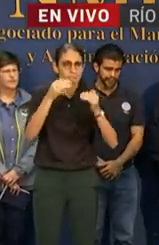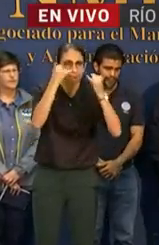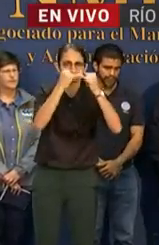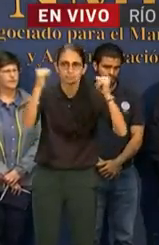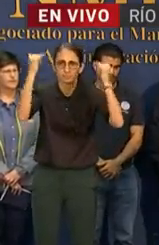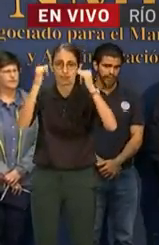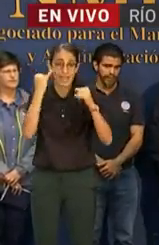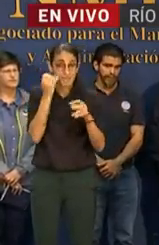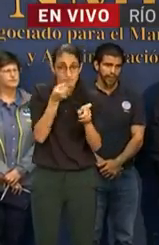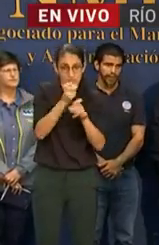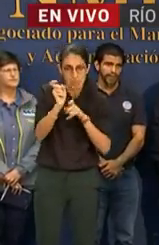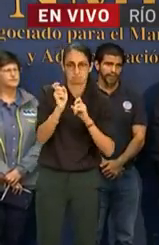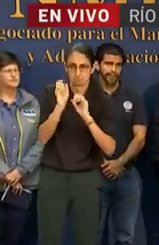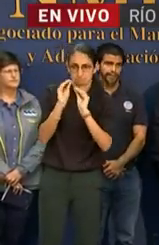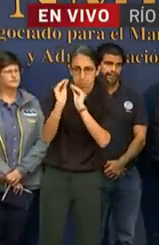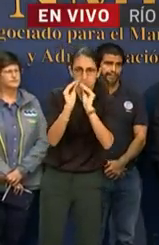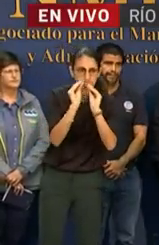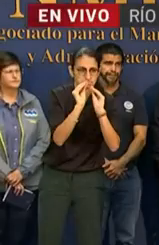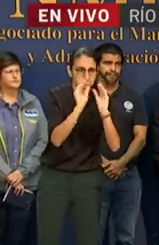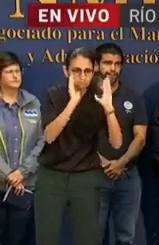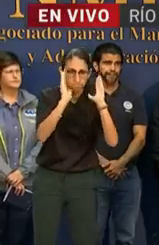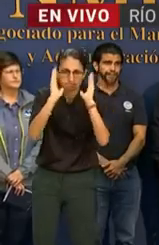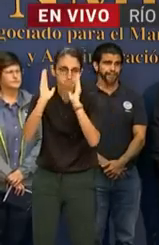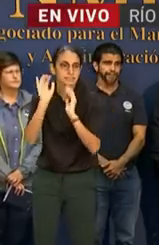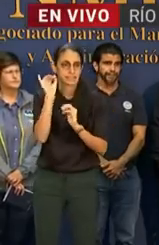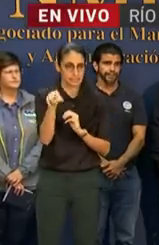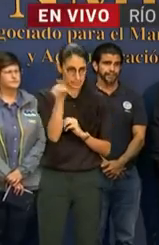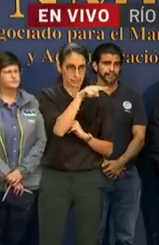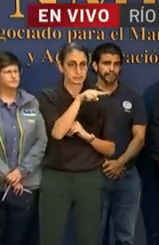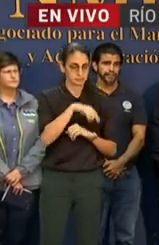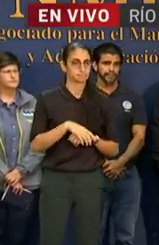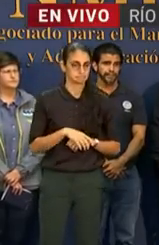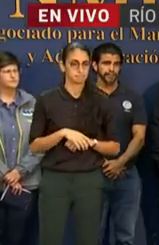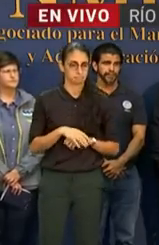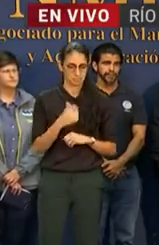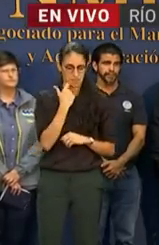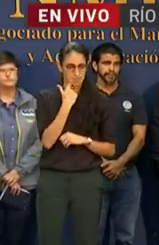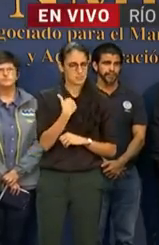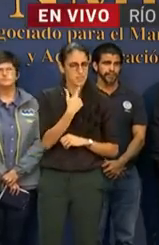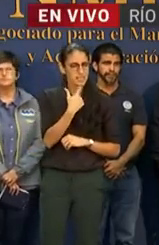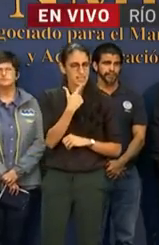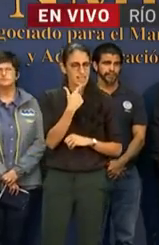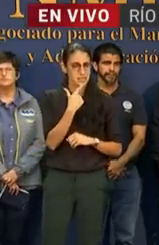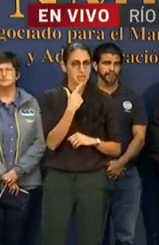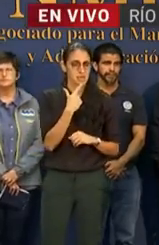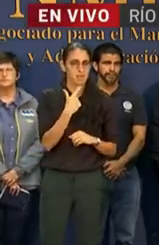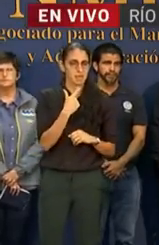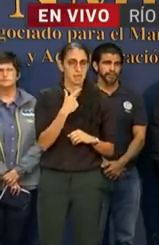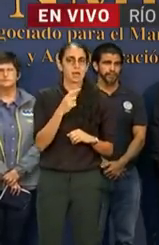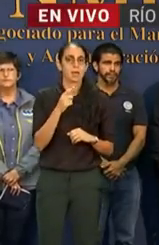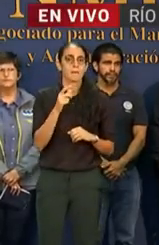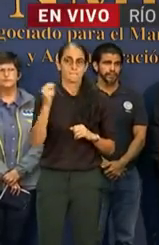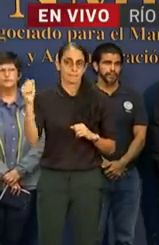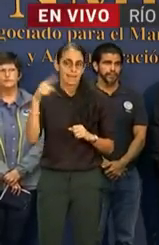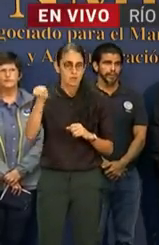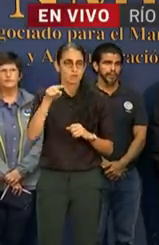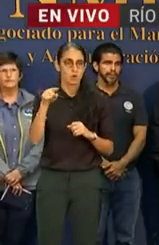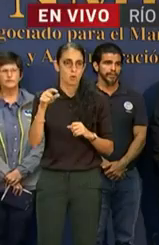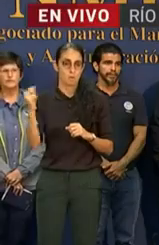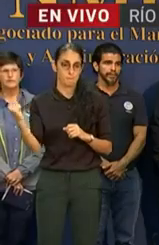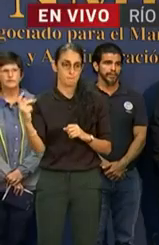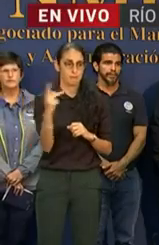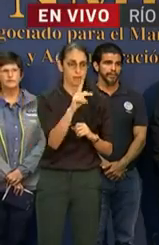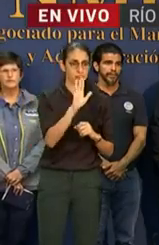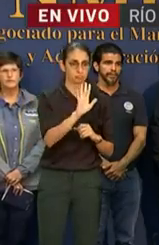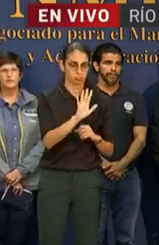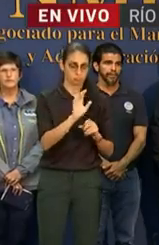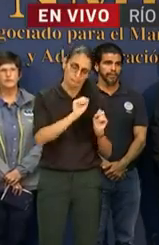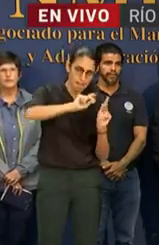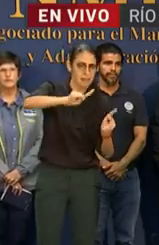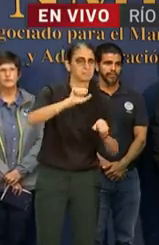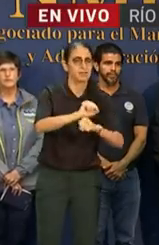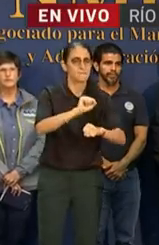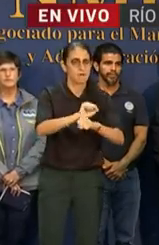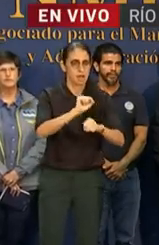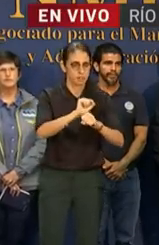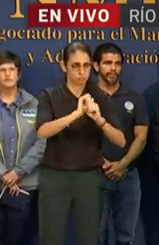300,000 CLIENTES NO TIENEN